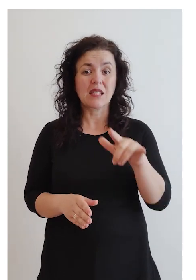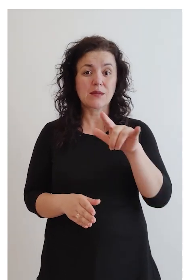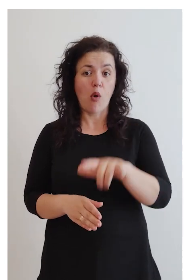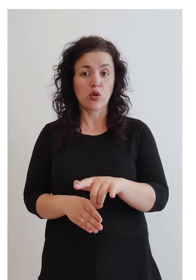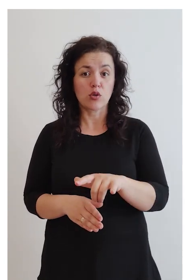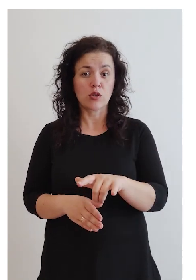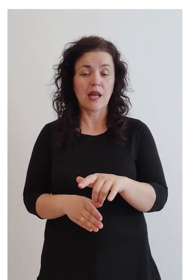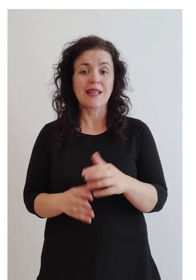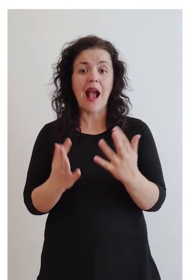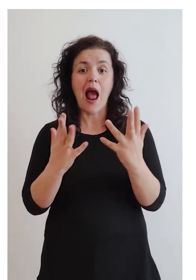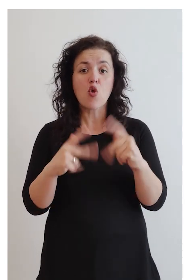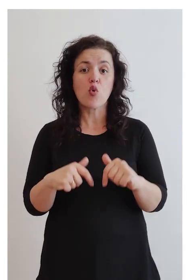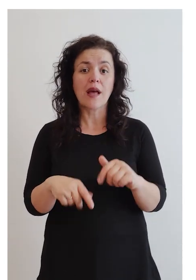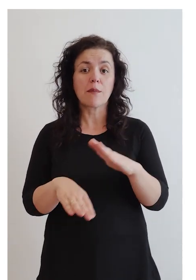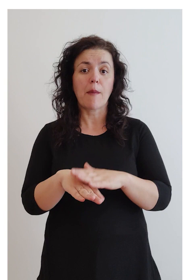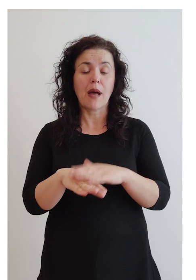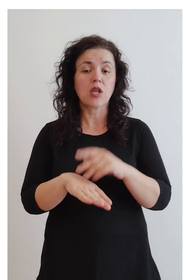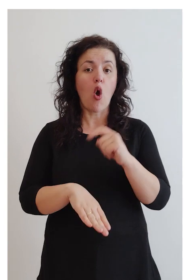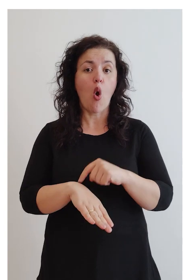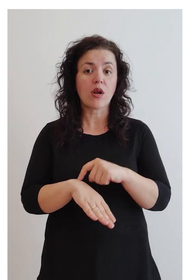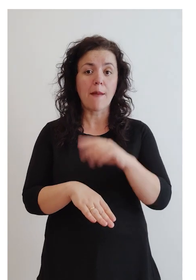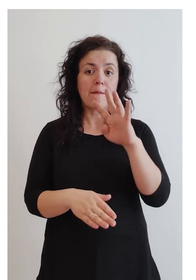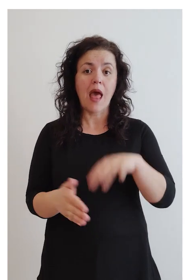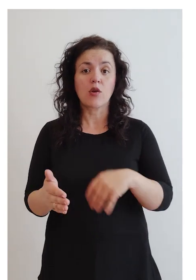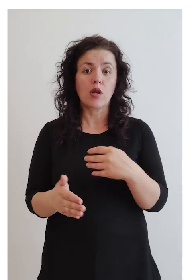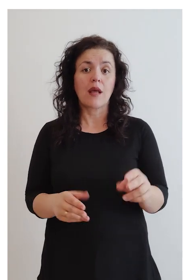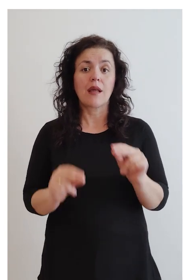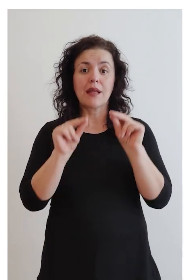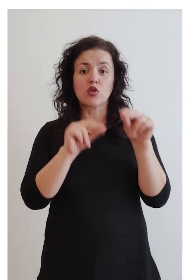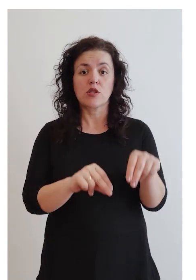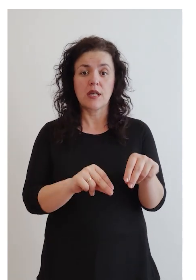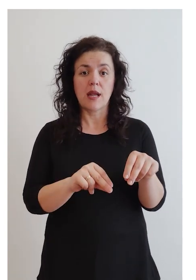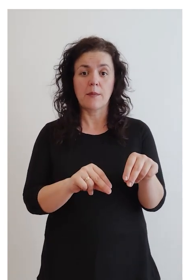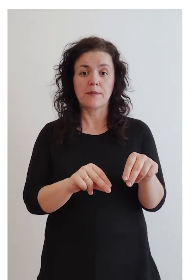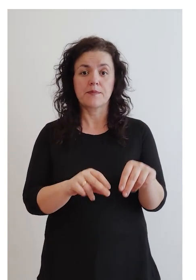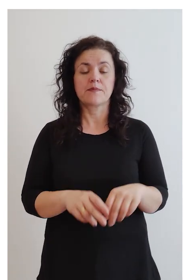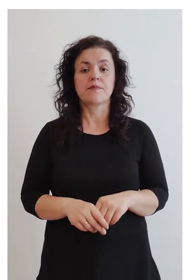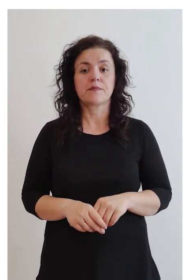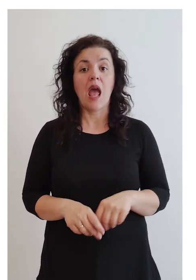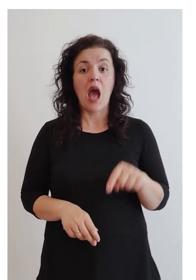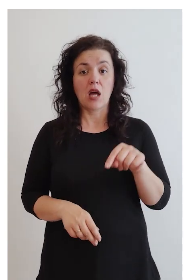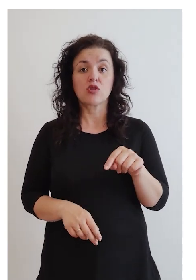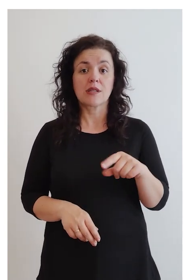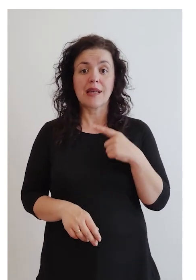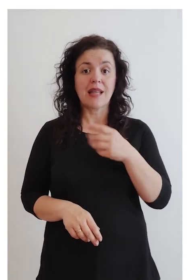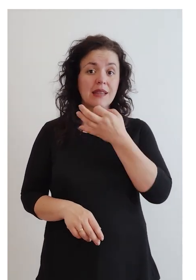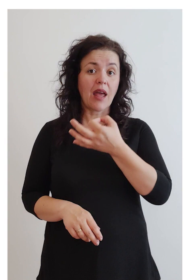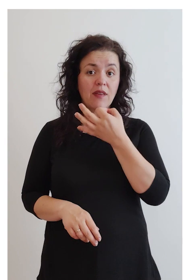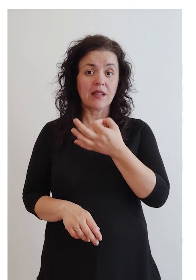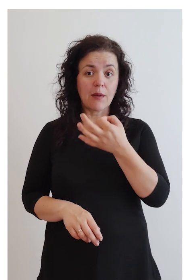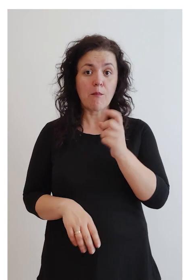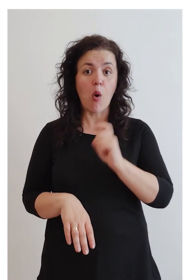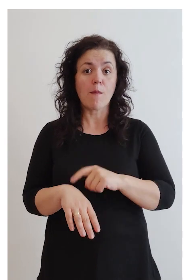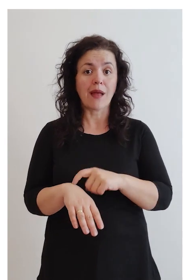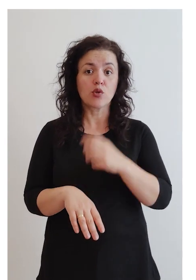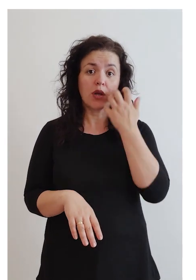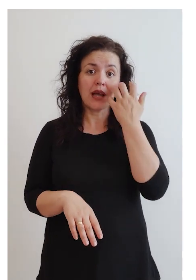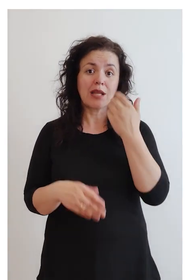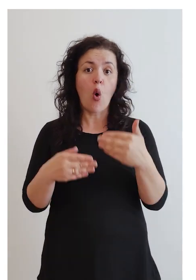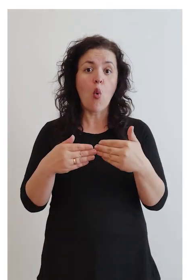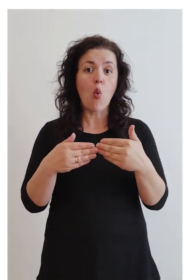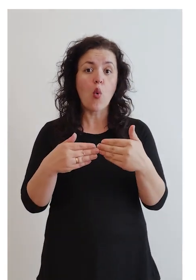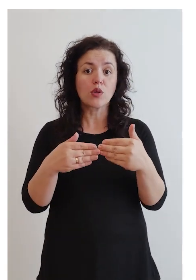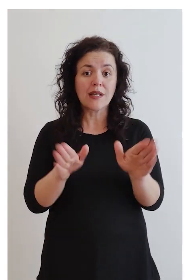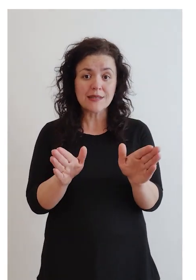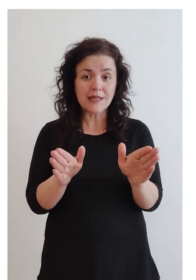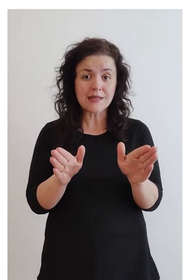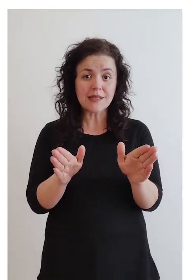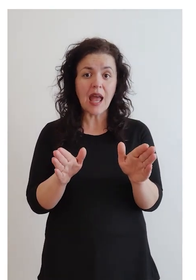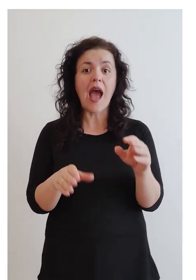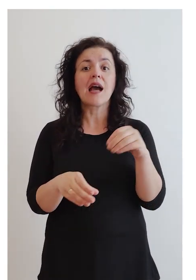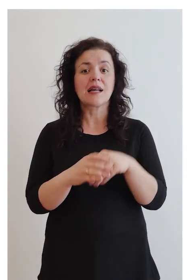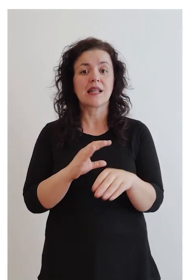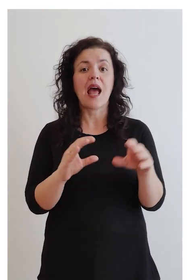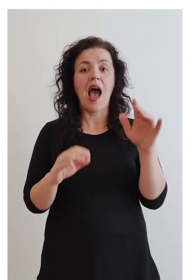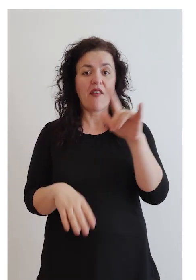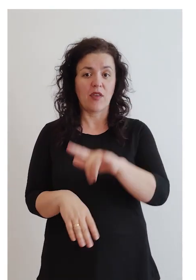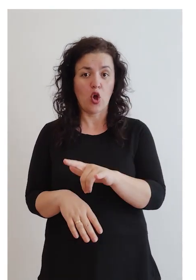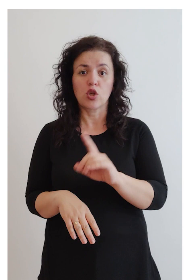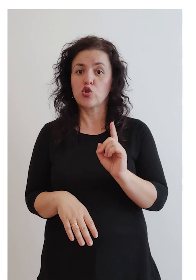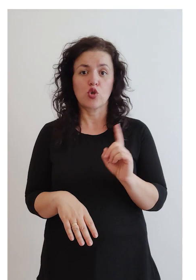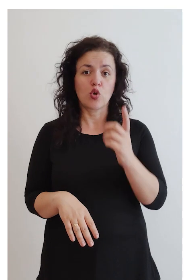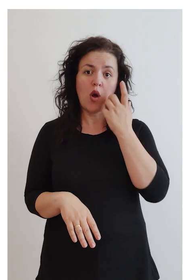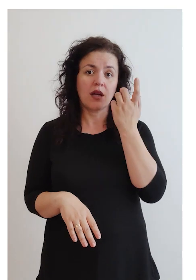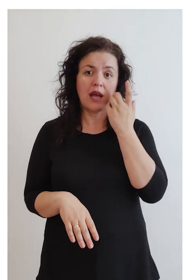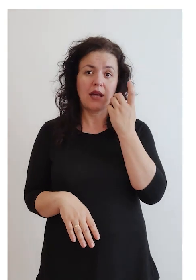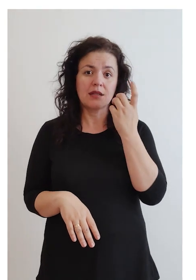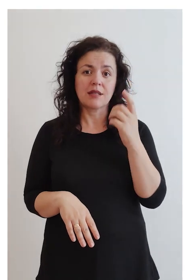Aceasta este definită ca fiind momentul când ușile sunt deschise în avion și nu atunci când acesta aterizează, cum ar putea pretinde unele companii aeriene.